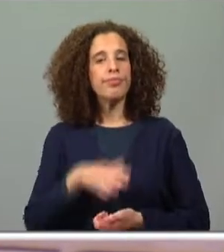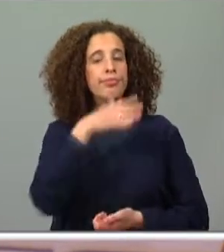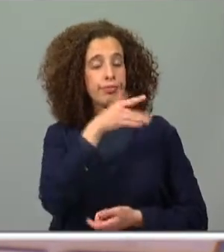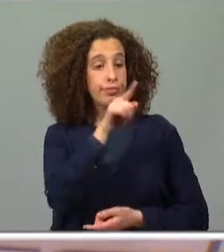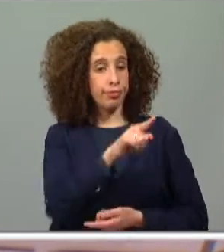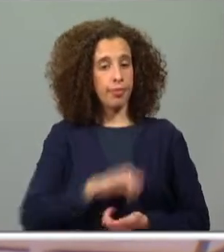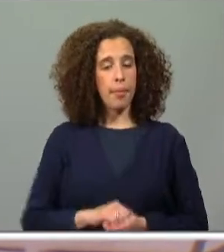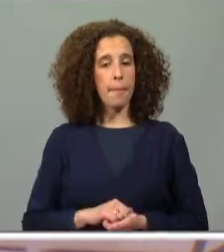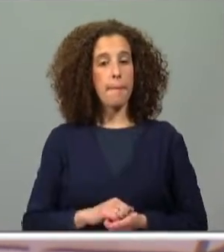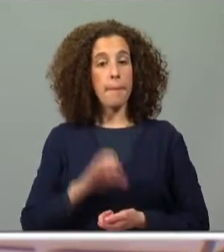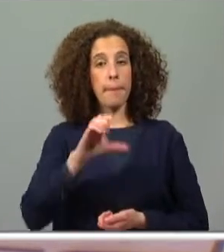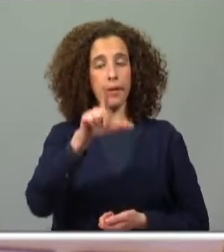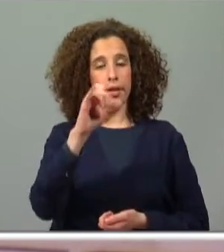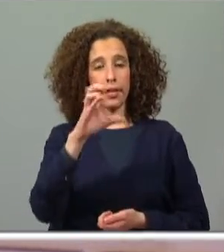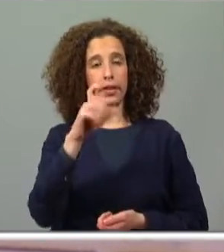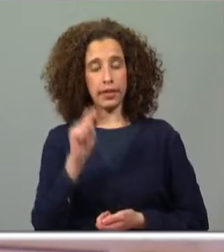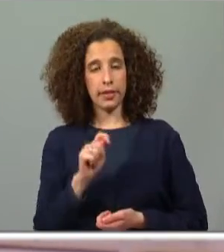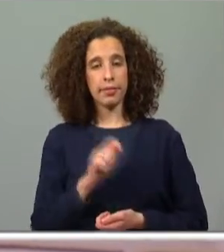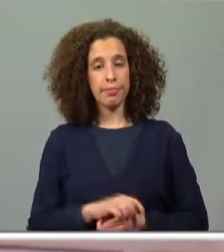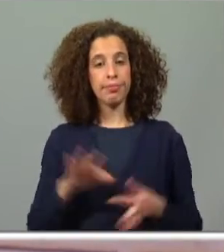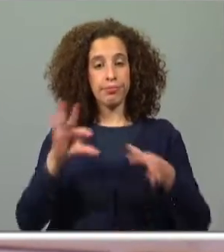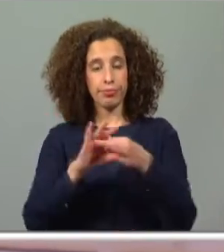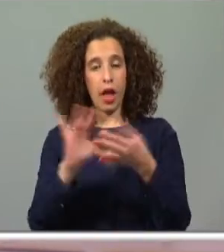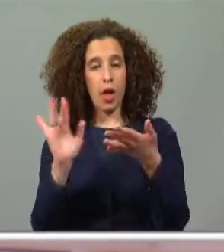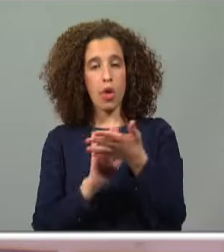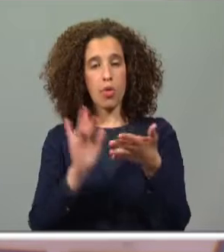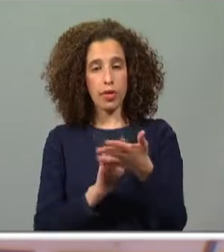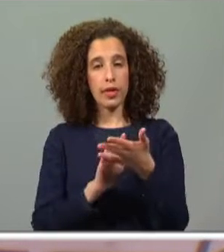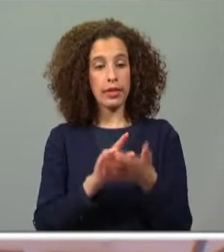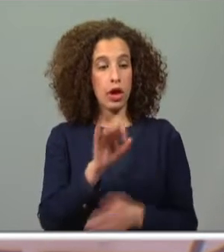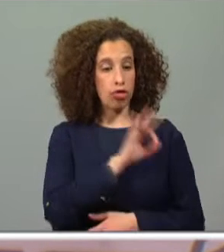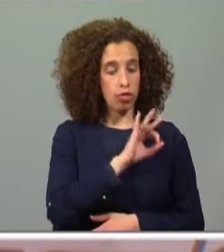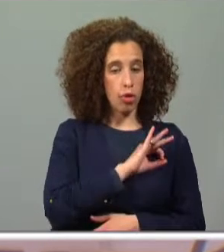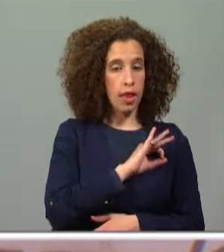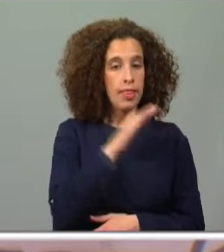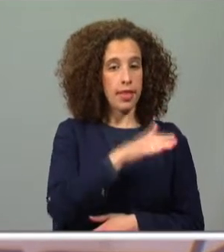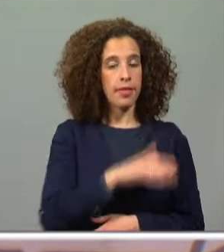isto e Clarice Lispector acerca de uma obra de Monteiro Lobato diz era um livro 這和 Clarice Lispector 關於一個Monteiro Lobato 的作品說這是一本書